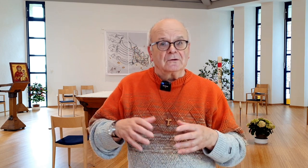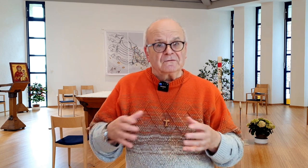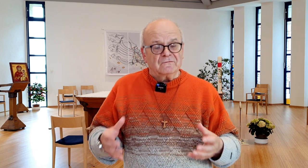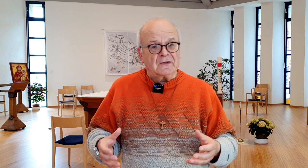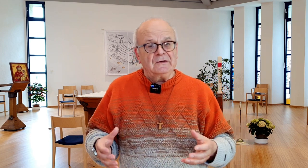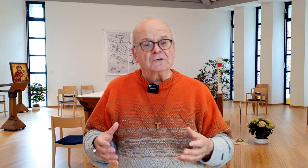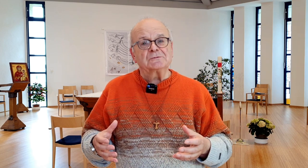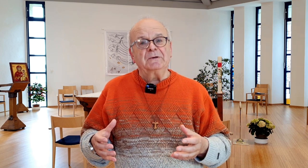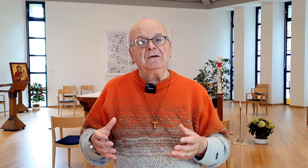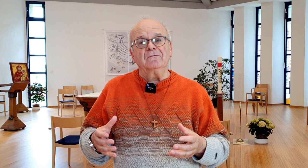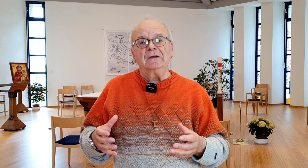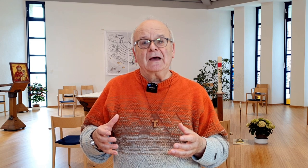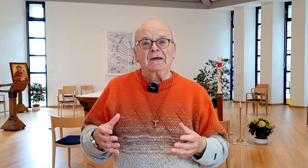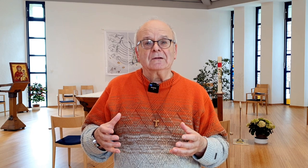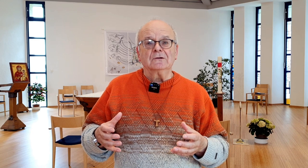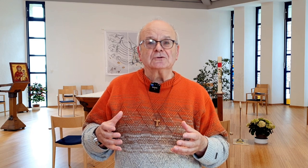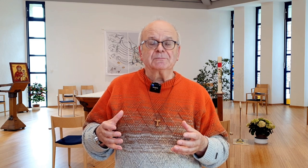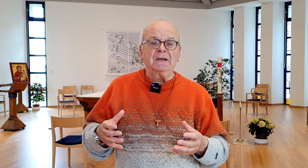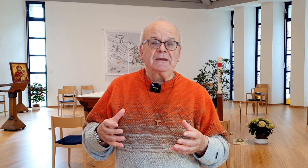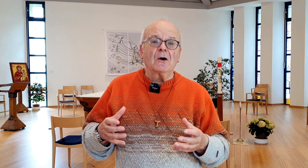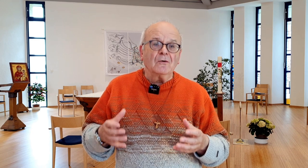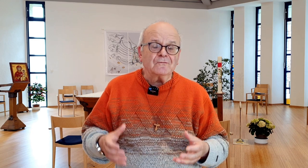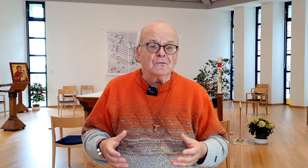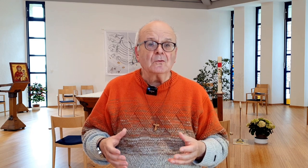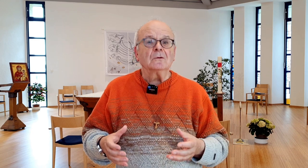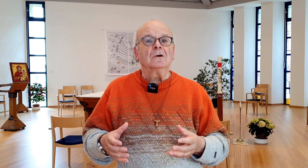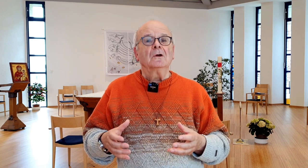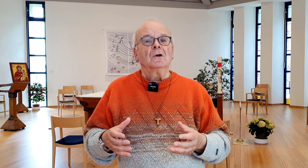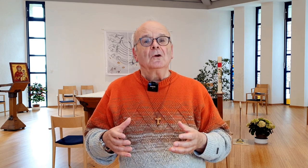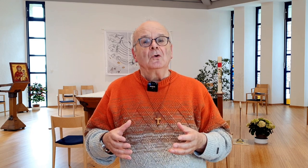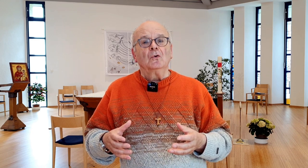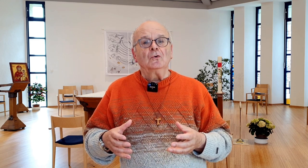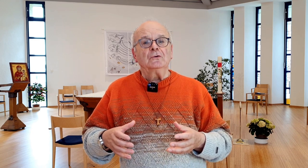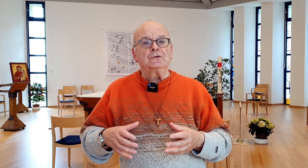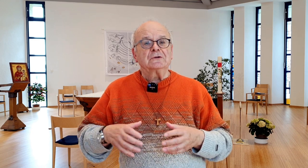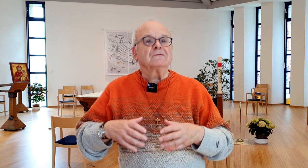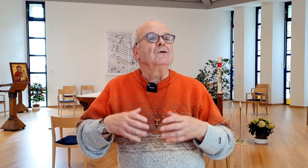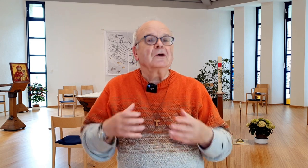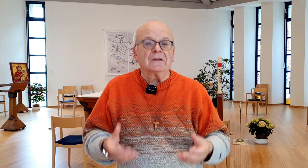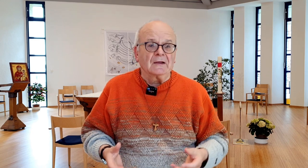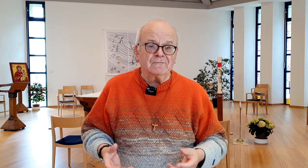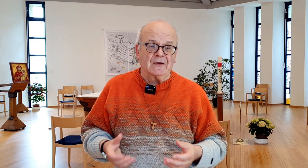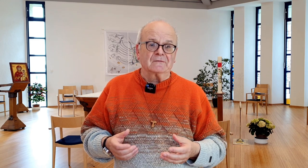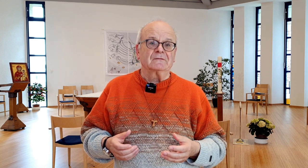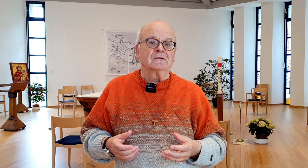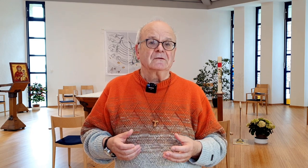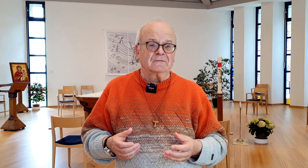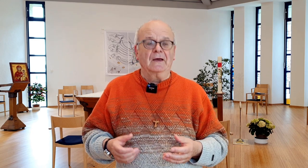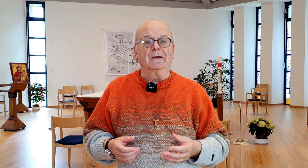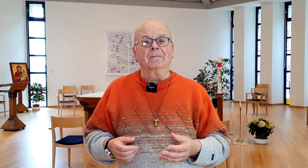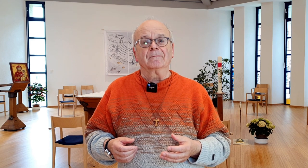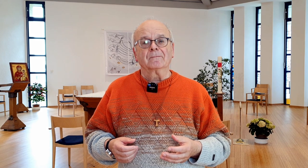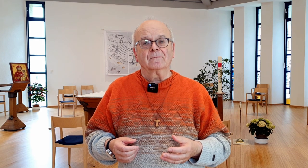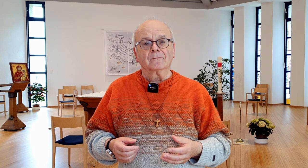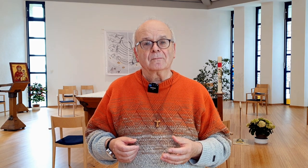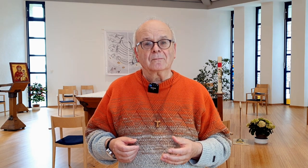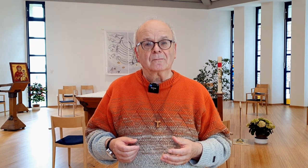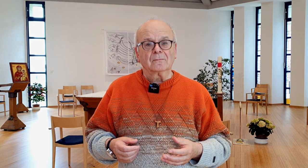Das Evangelienspiel will ein Spiel der Hoffnung und des neuen Anfangs sein.